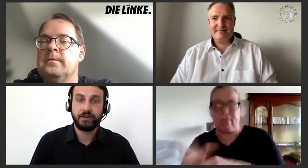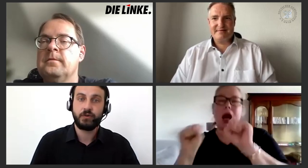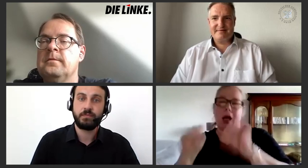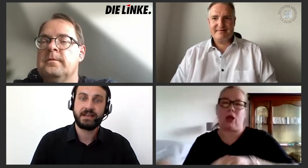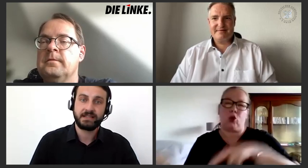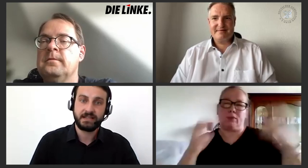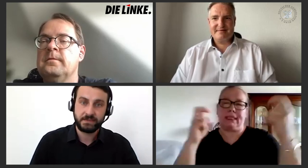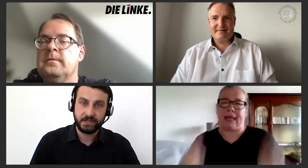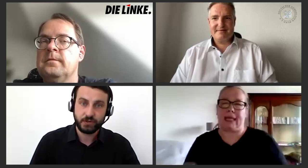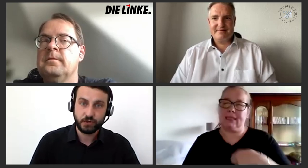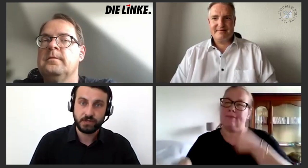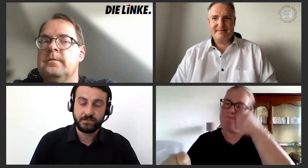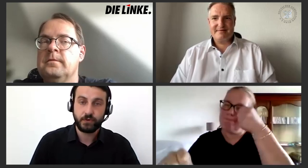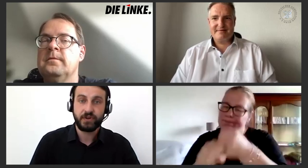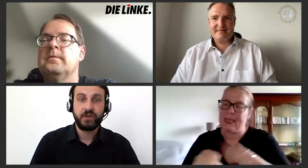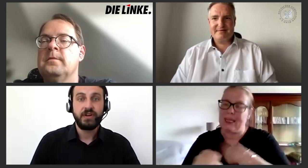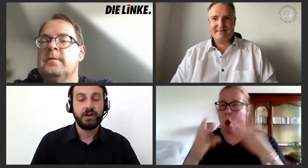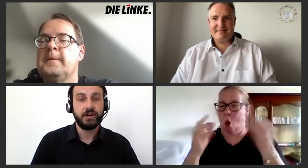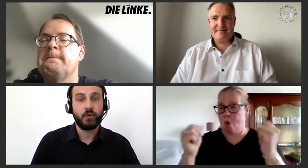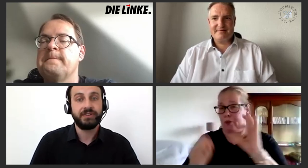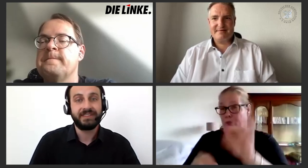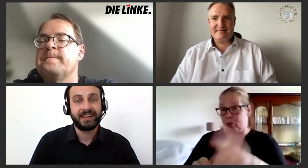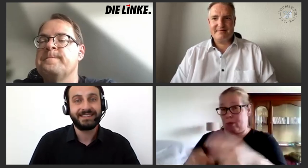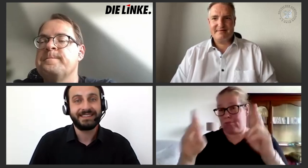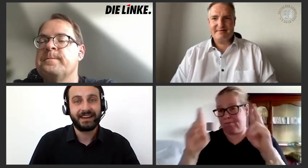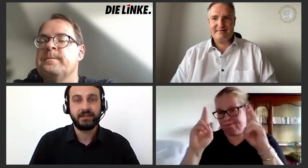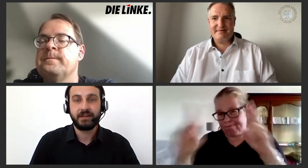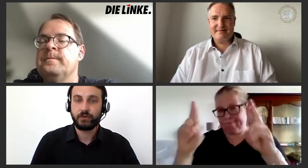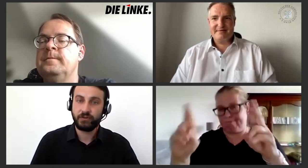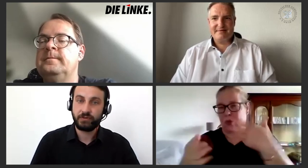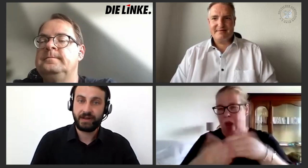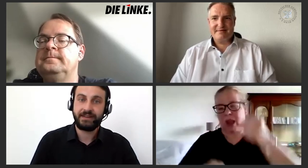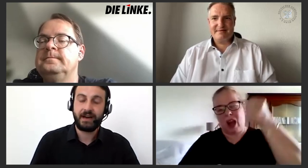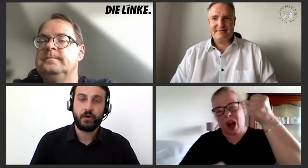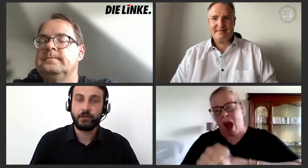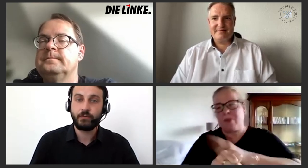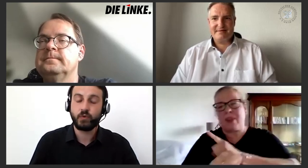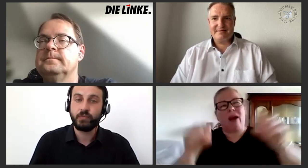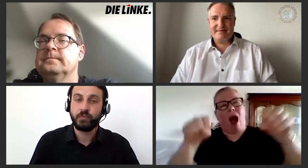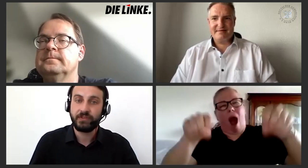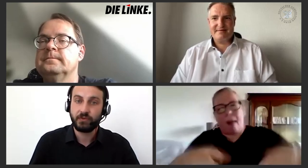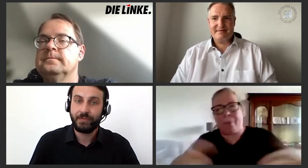die Sprache noch mal extra explizit geschützt wird und ich denke dann könnte man da